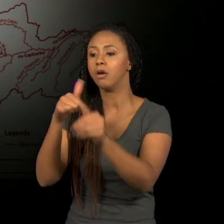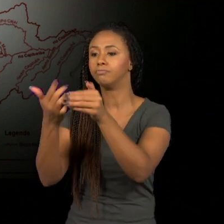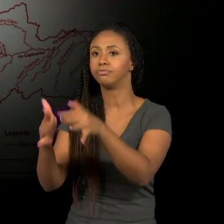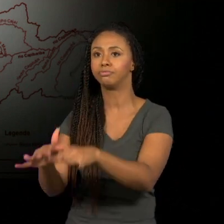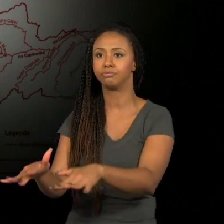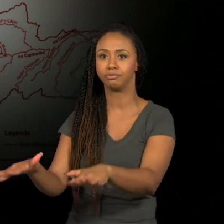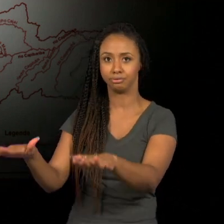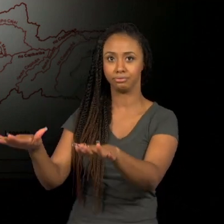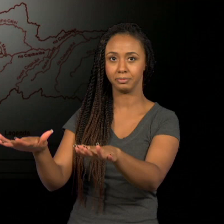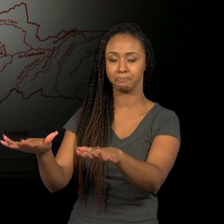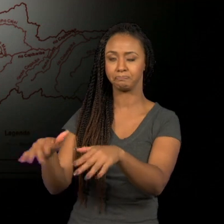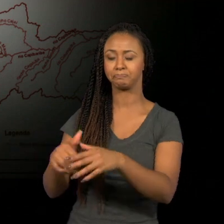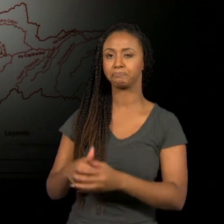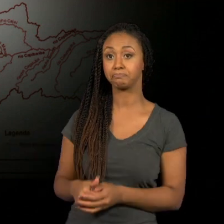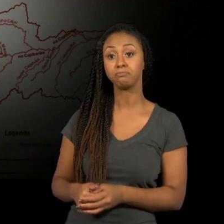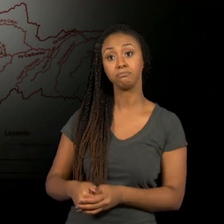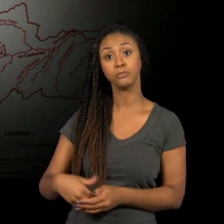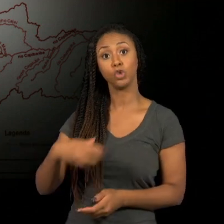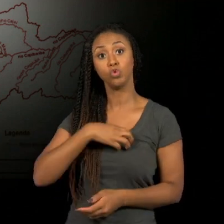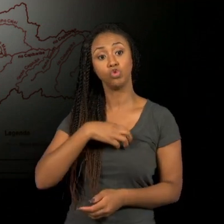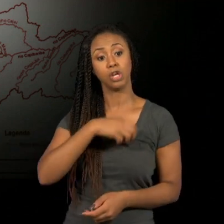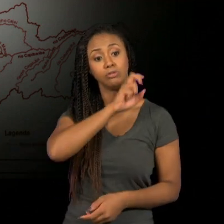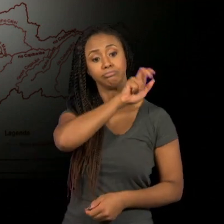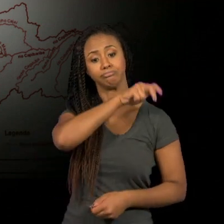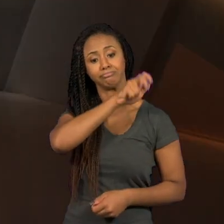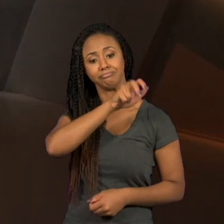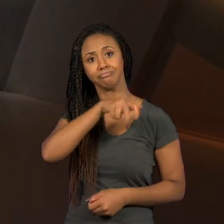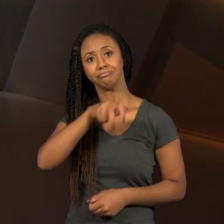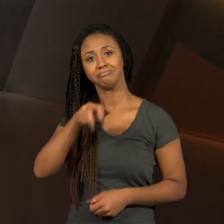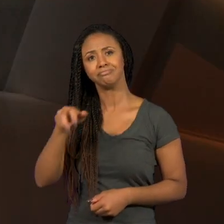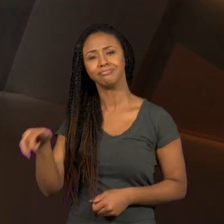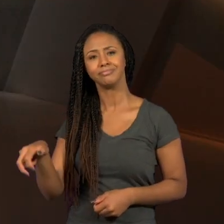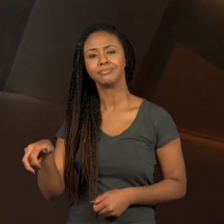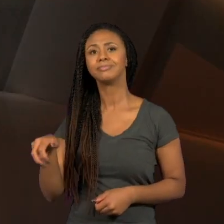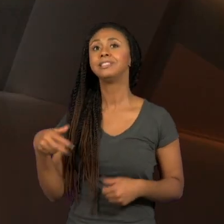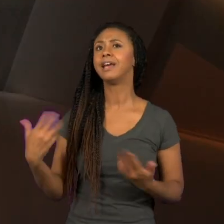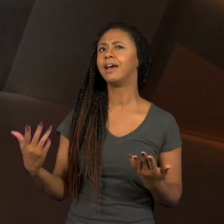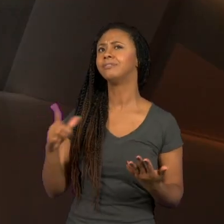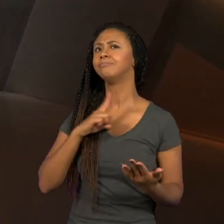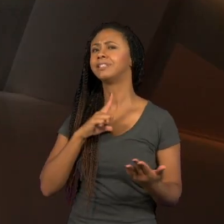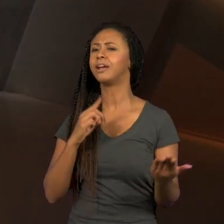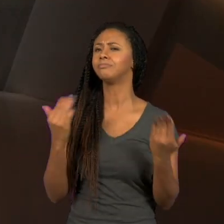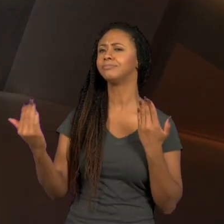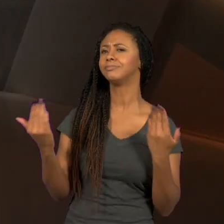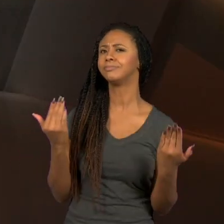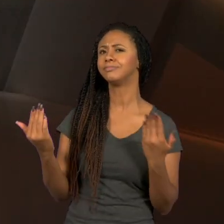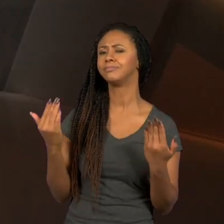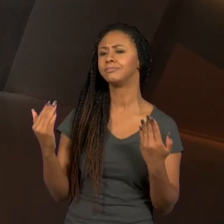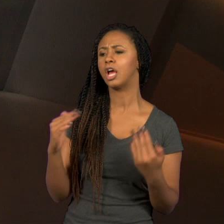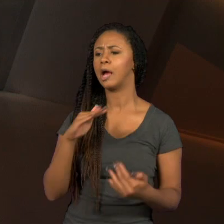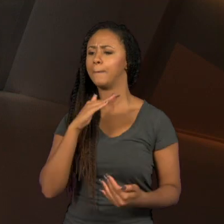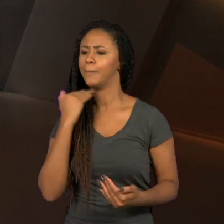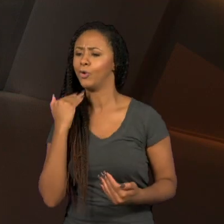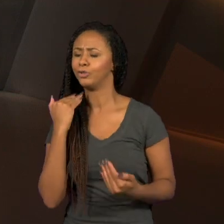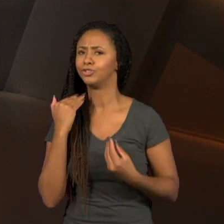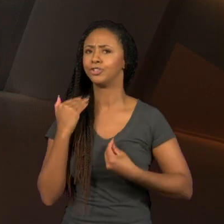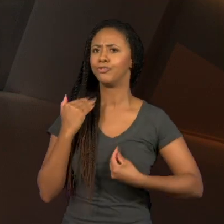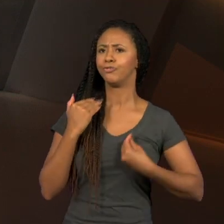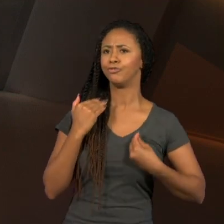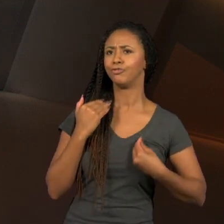ANTÍTESE AÍ, NÉ? "MORTE E VIDA". POR QUE SERÁ QUE "MORTE" VEM PRIMEIRO, "VIDA" VEM DEPOIS? PORQUE